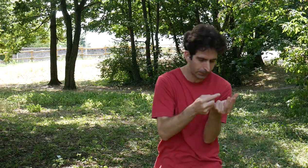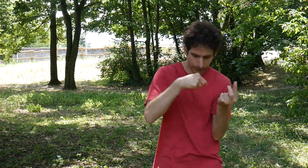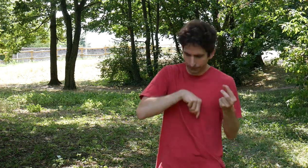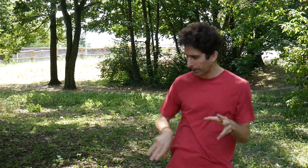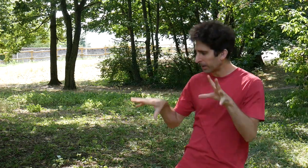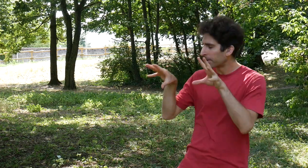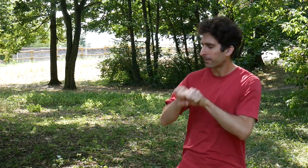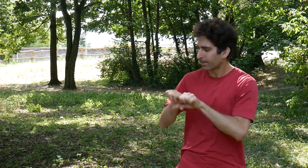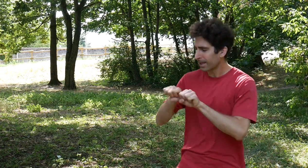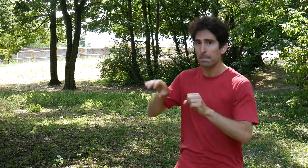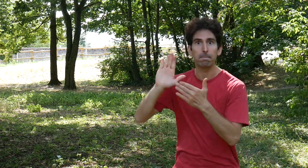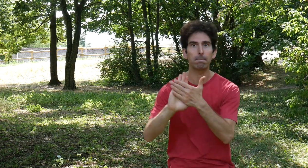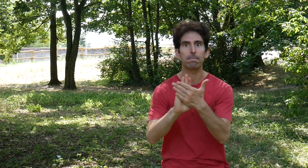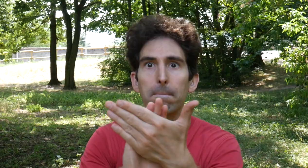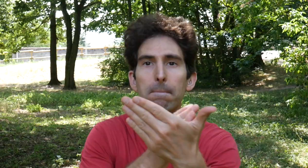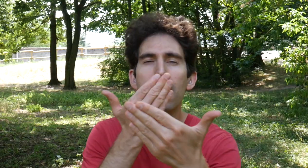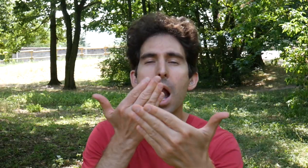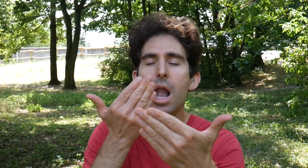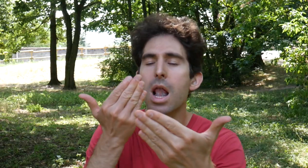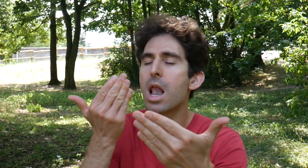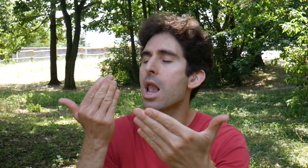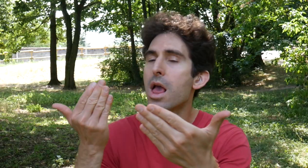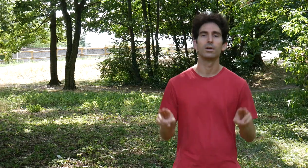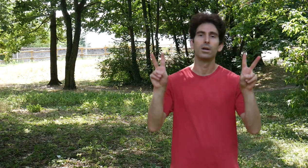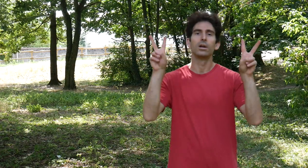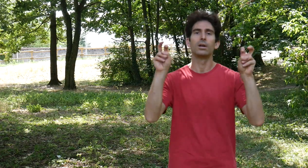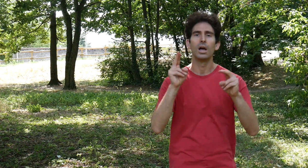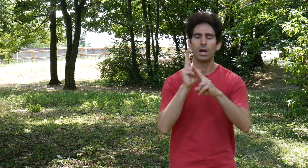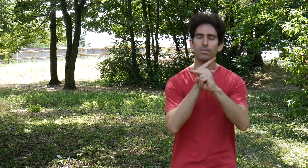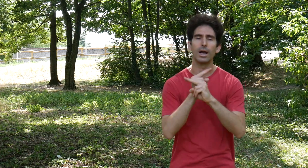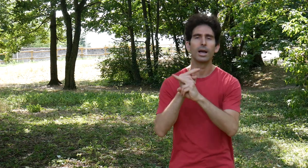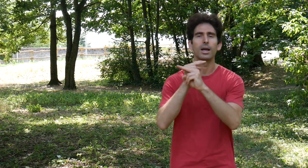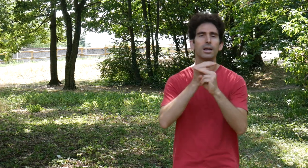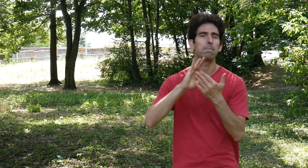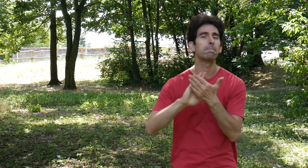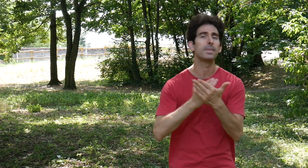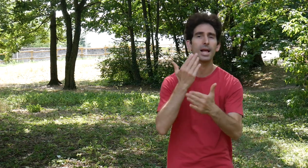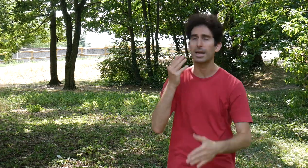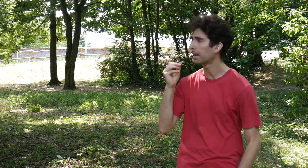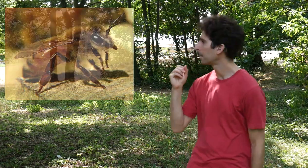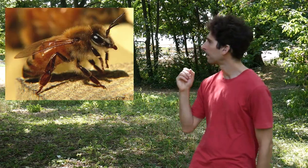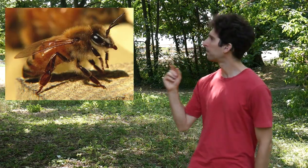et produisent du miel. Les "abeilles à miel"